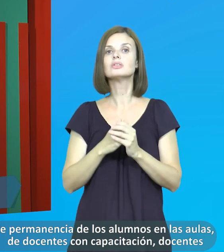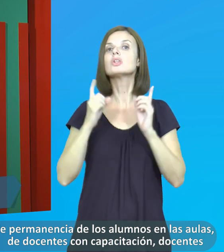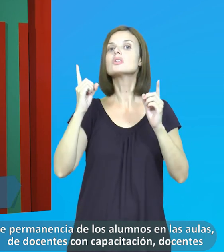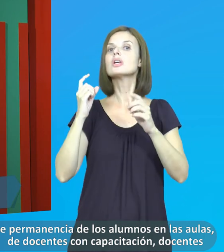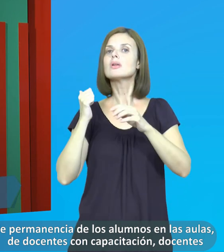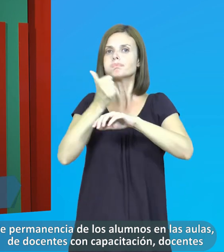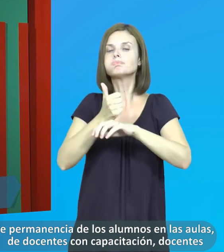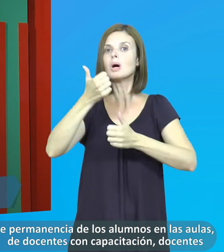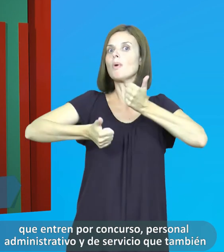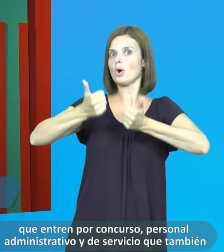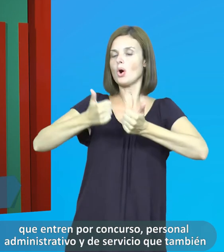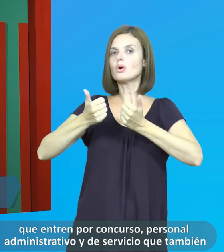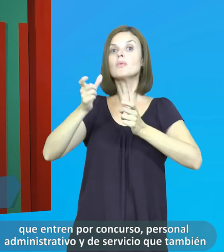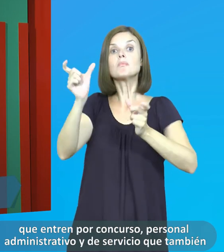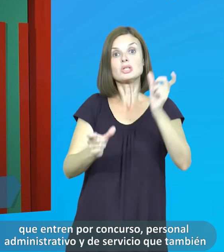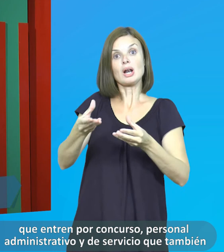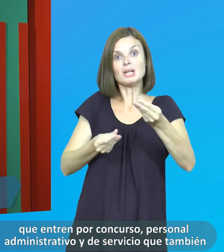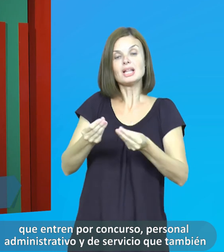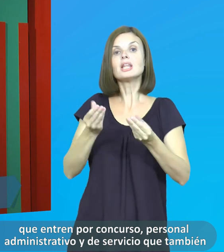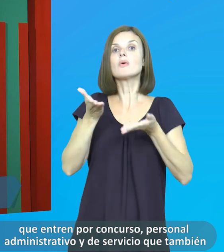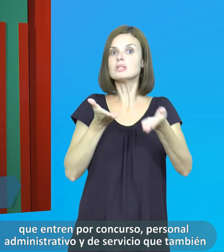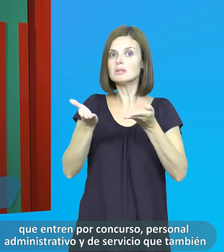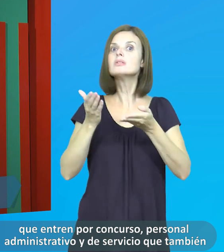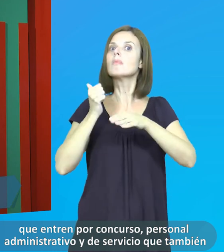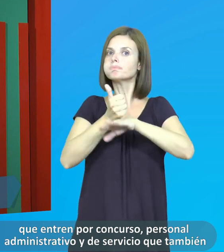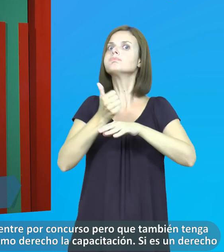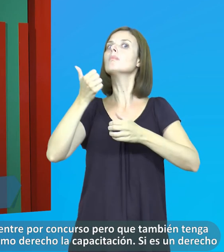entren por concurso personal administrativo y de servicios que también entren por concurso,